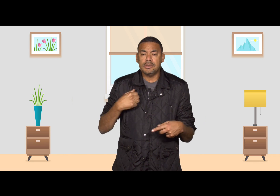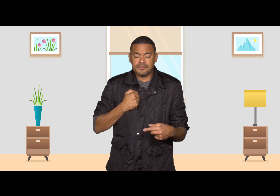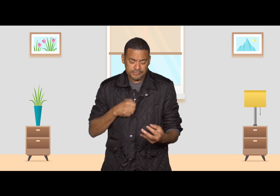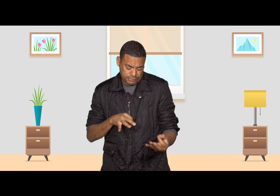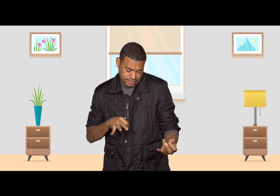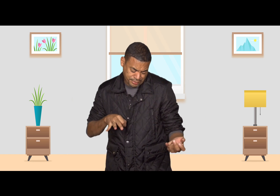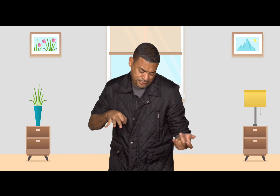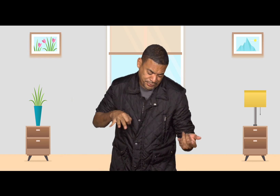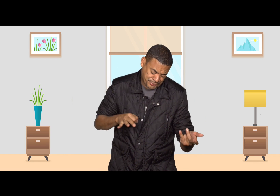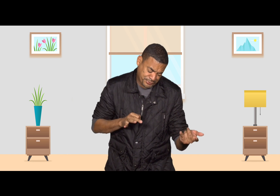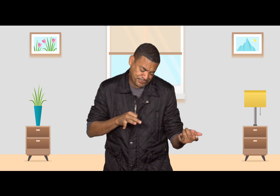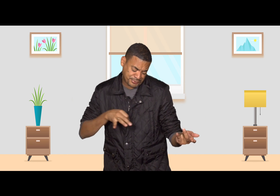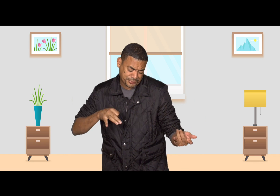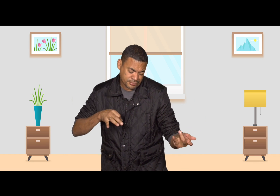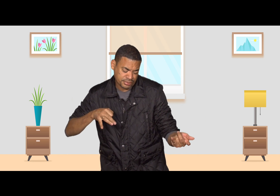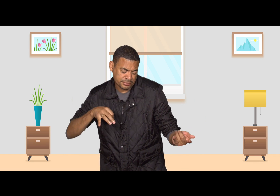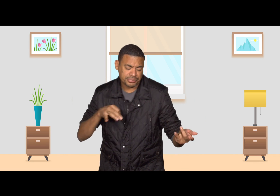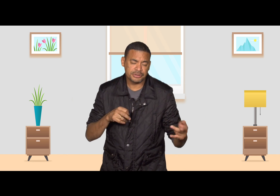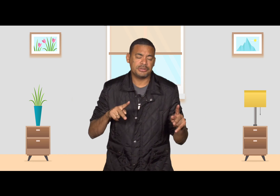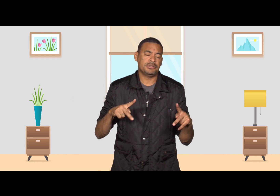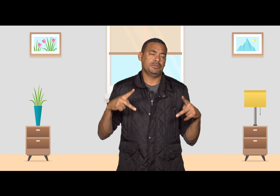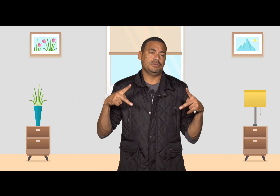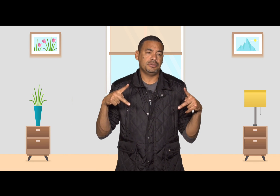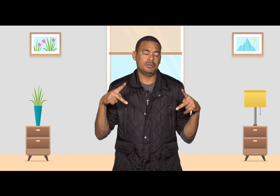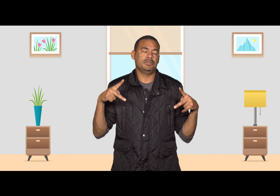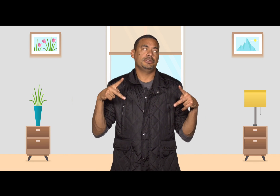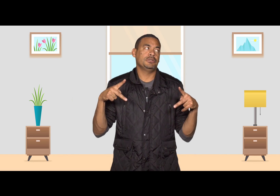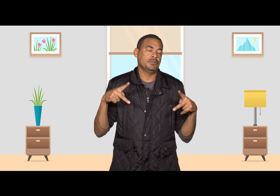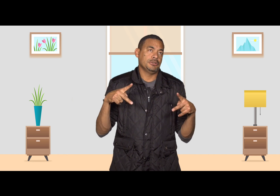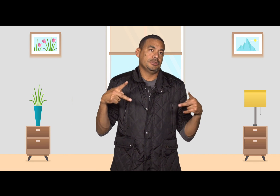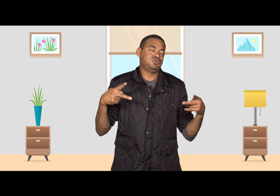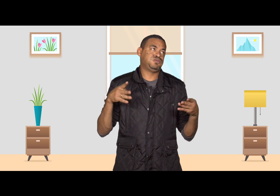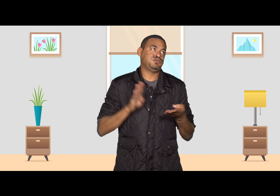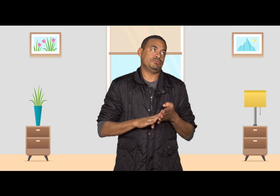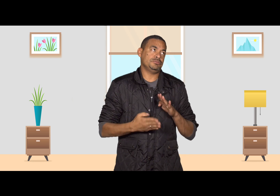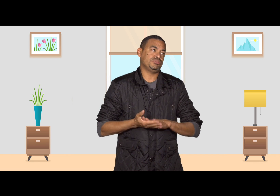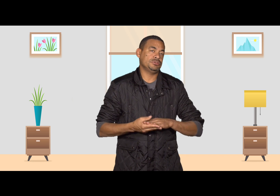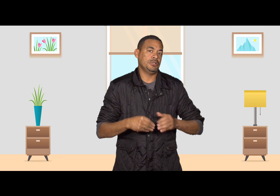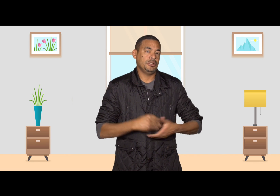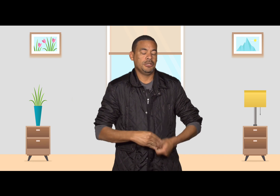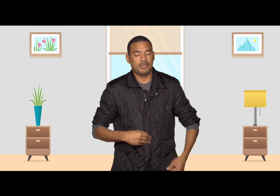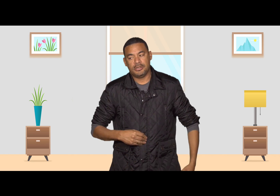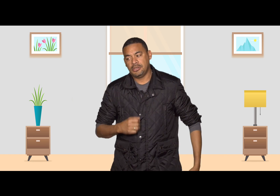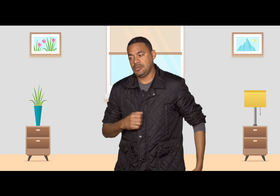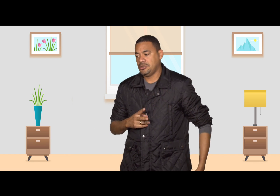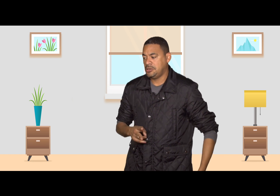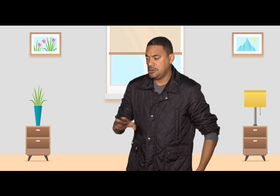pero en ese momento su hijo comenzó a tocar el violín, lo que molestaba mucho al padre, así que cerró su periódico y le dijo a su hijo: